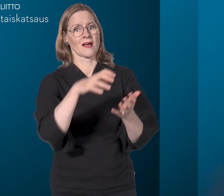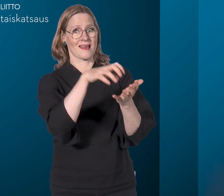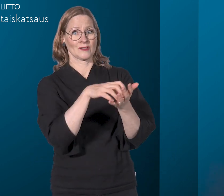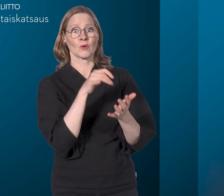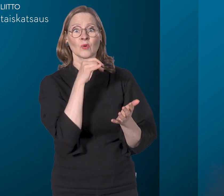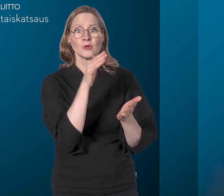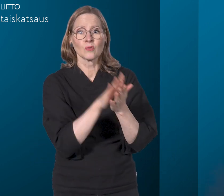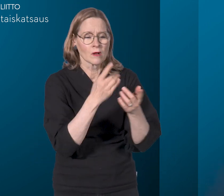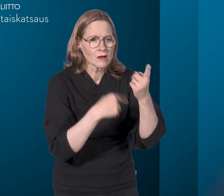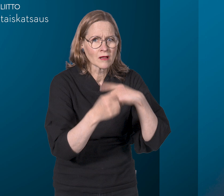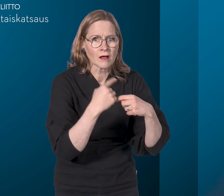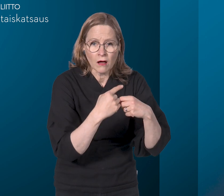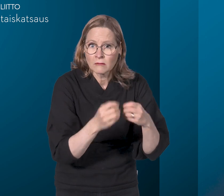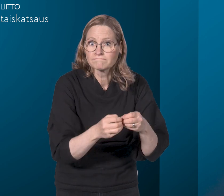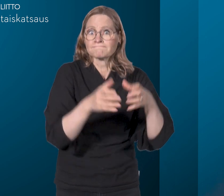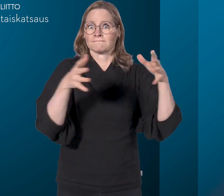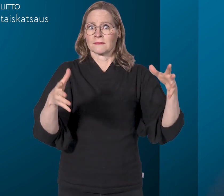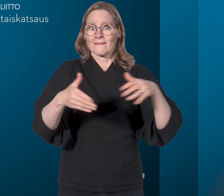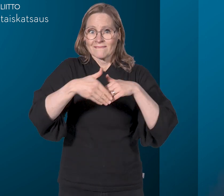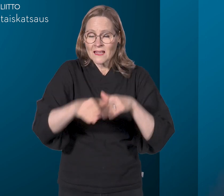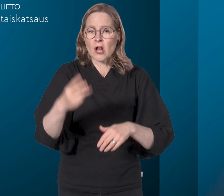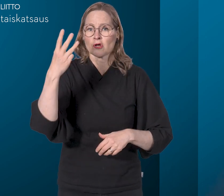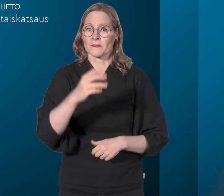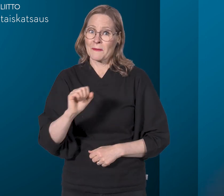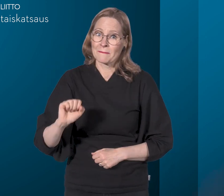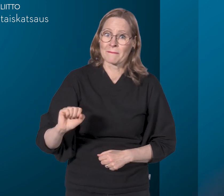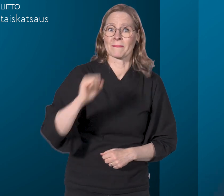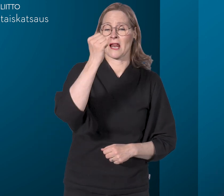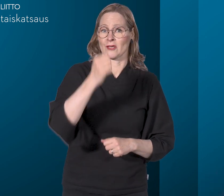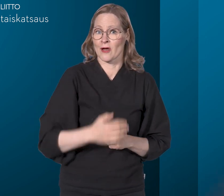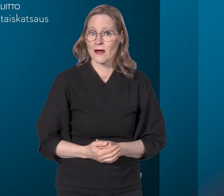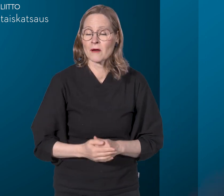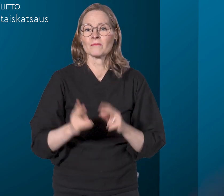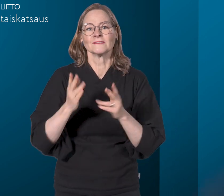kasvoi hallituksen huhtikuun kehysriihessä vielä 30 miljoonalla -